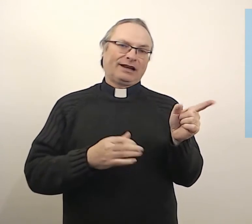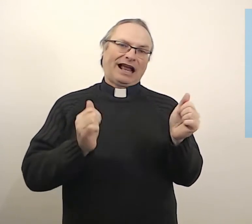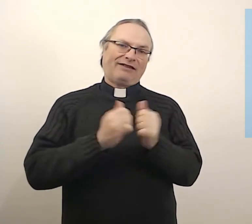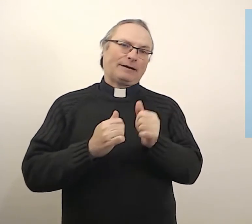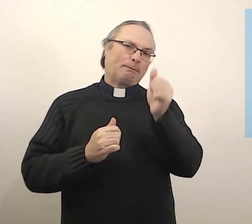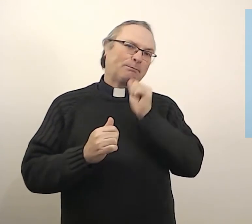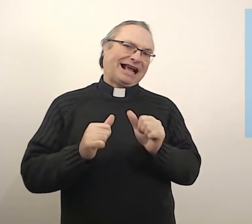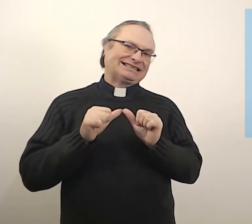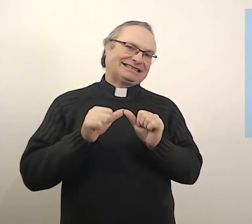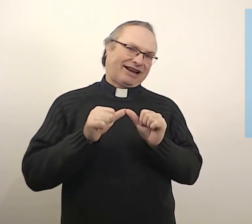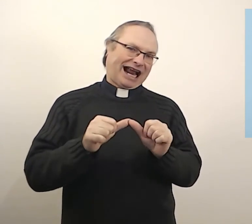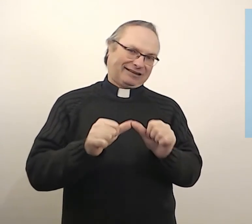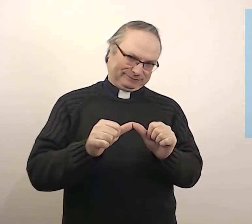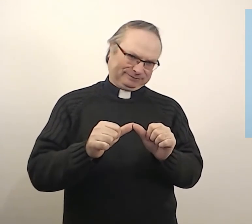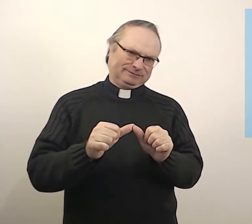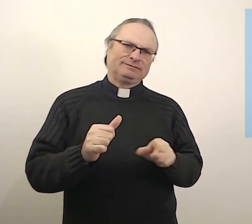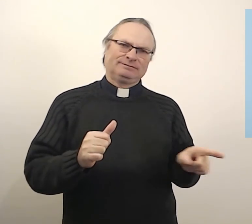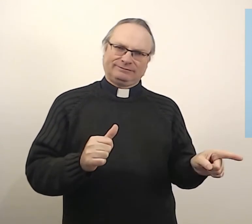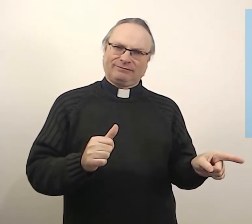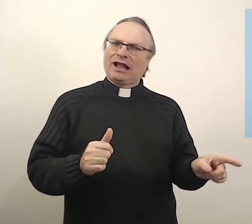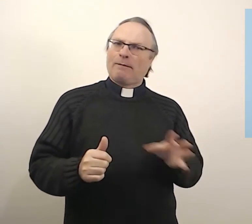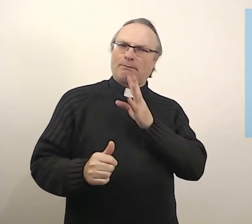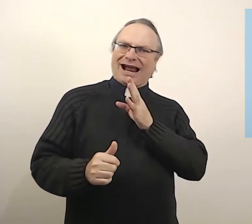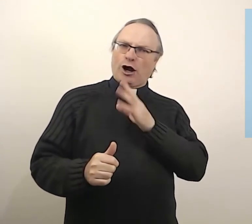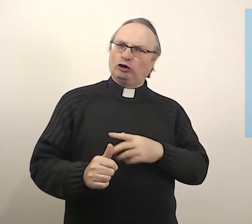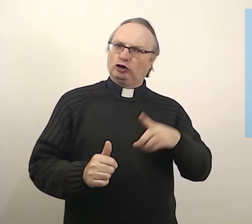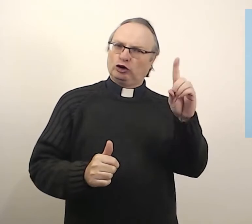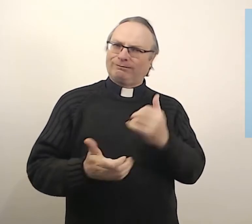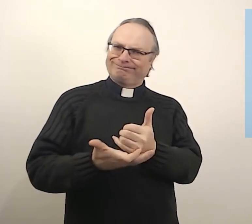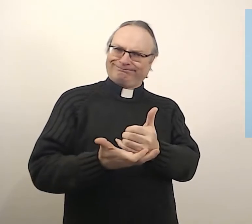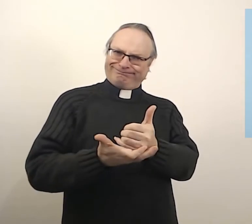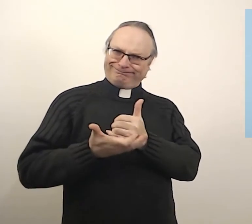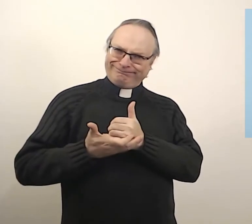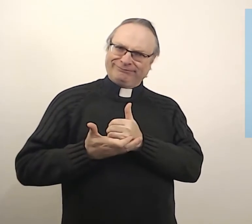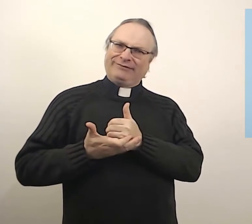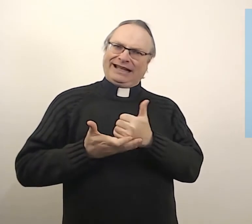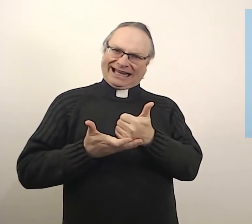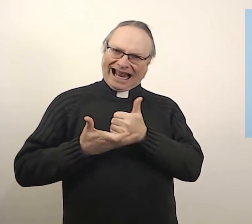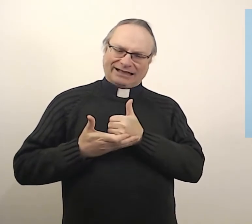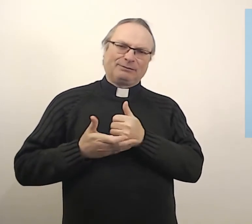avec persévérance. Garder la Parole de Dieu